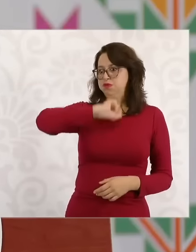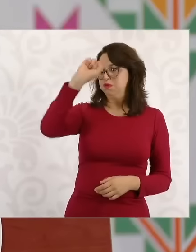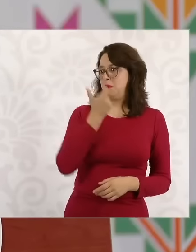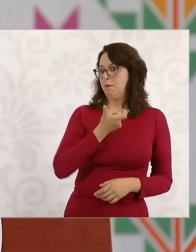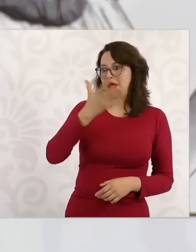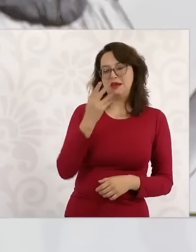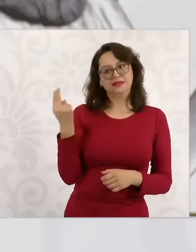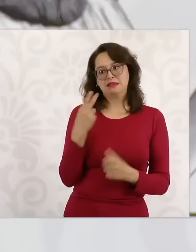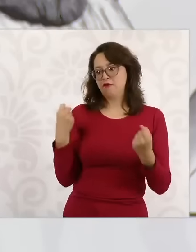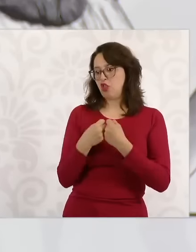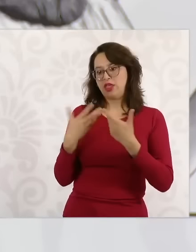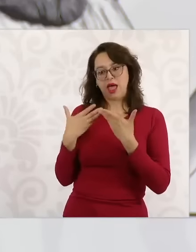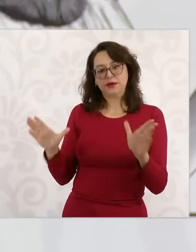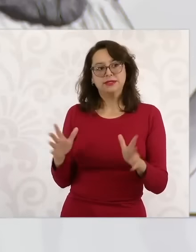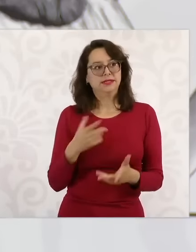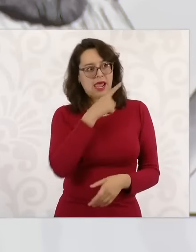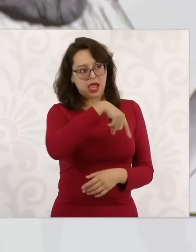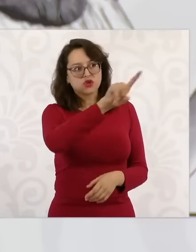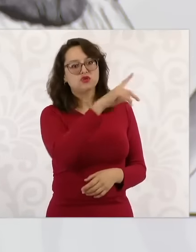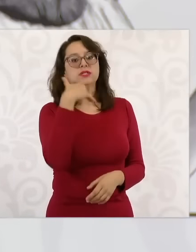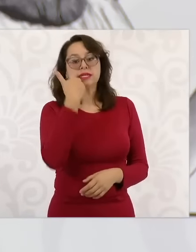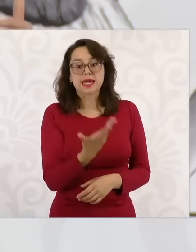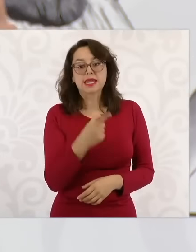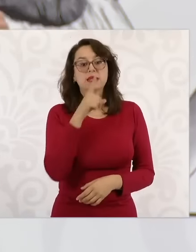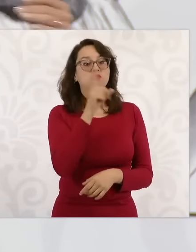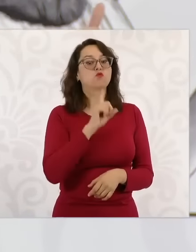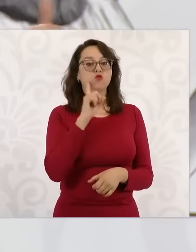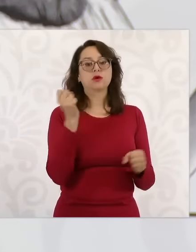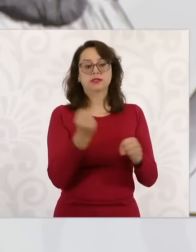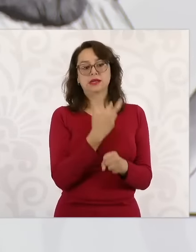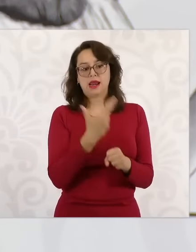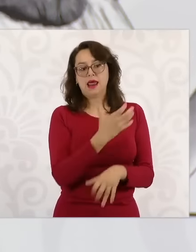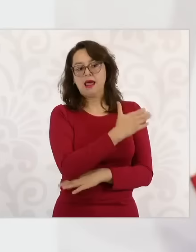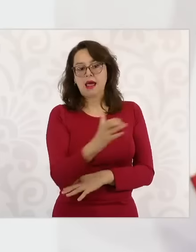de la carne en los Estados Unidos y la Secretaria de Agricultura ha estado en contacto permanente